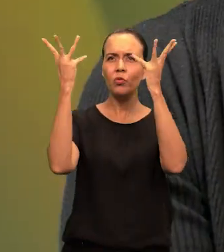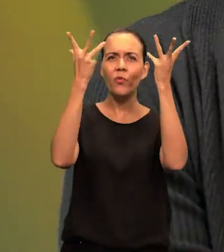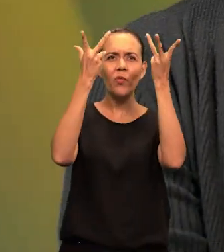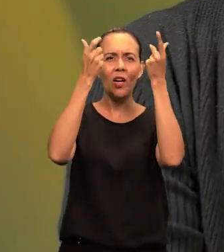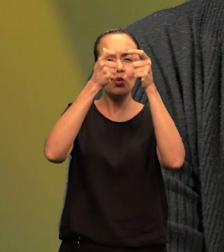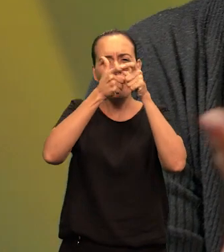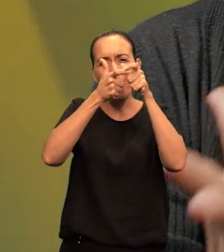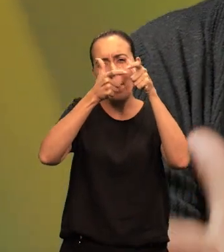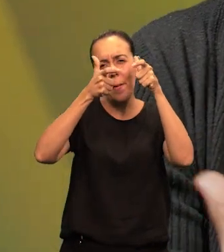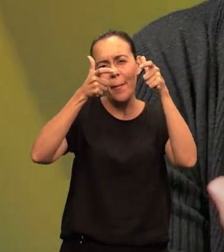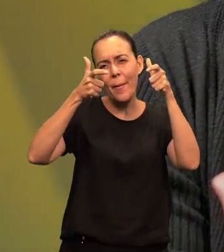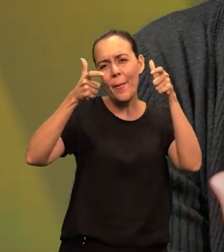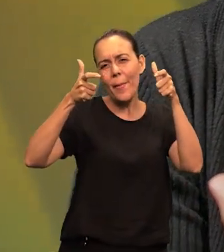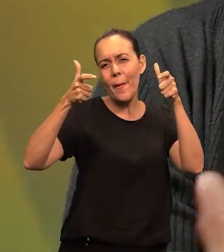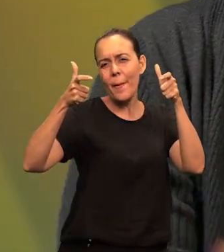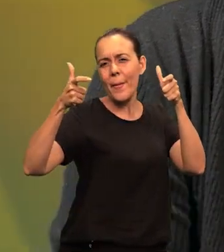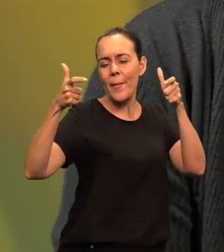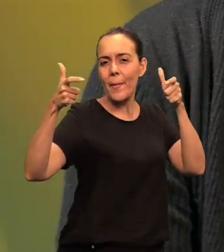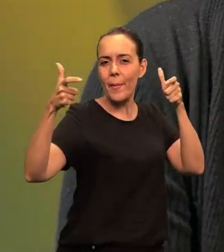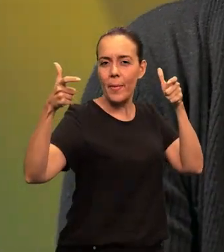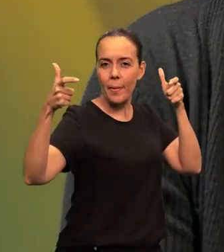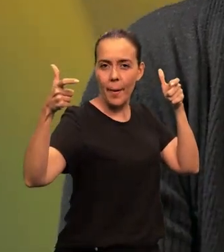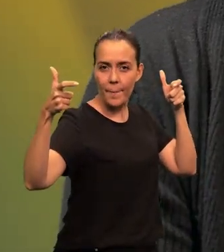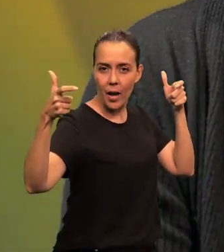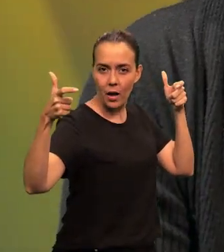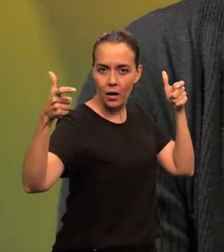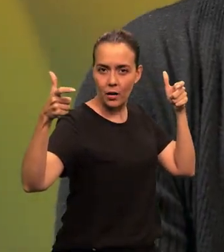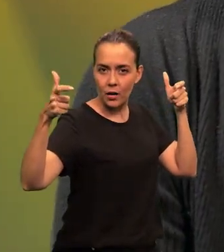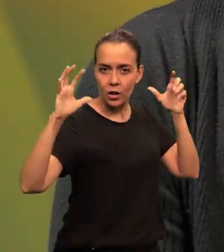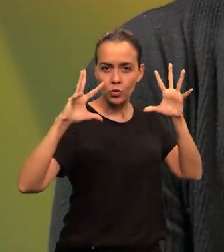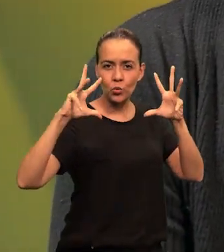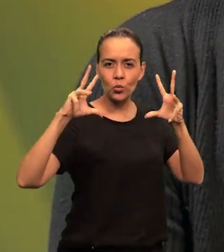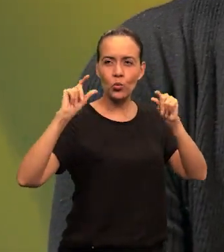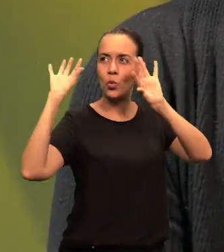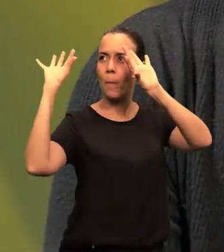que está em expansão, a força física do universo é de expansão.